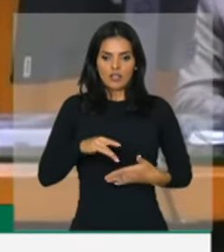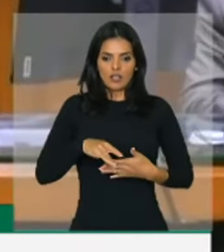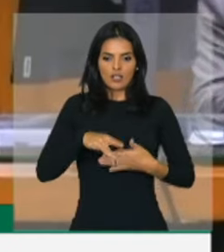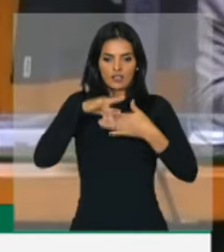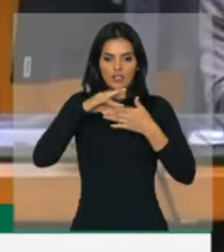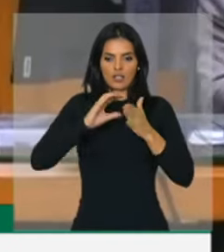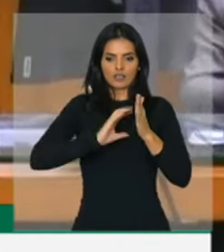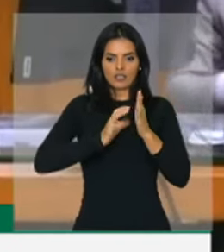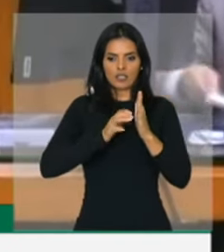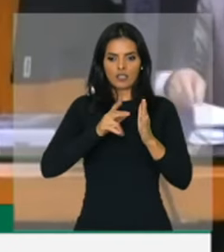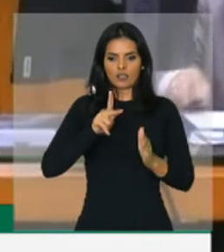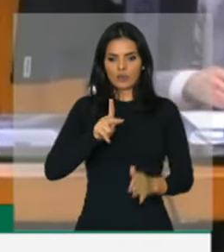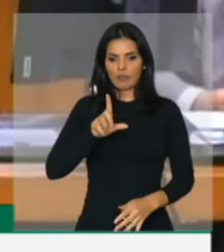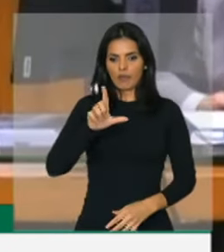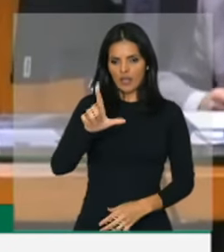MINUTO. DEPUTADO CHERINI PELA LIDERANÇA DO PL. DEPOIS A